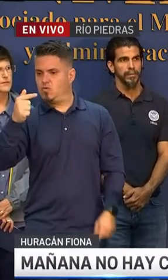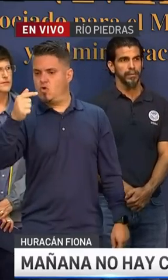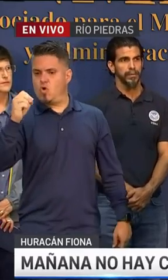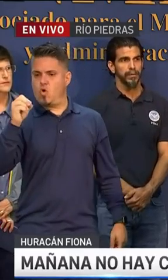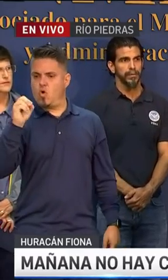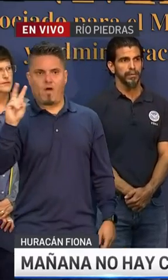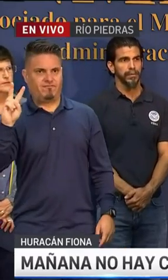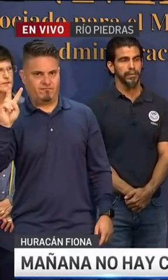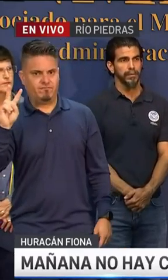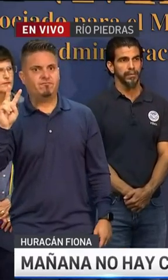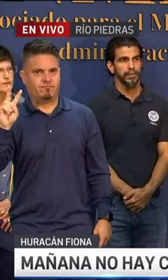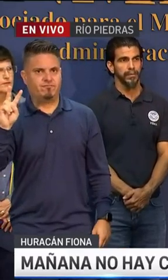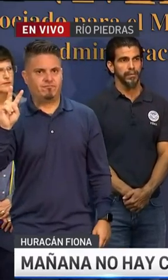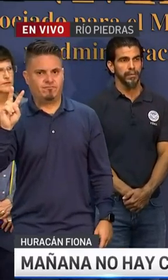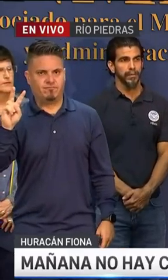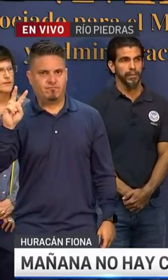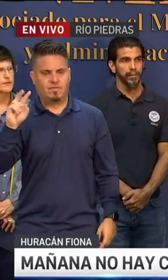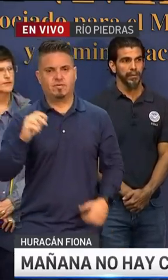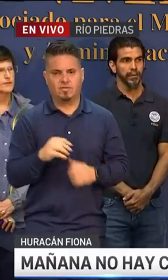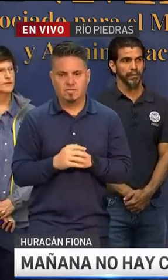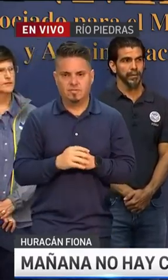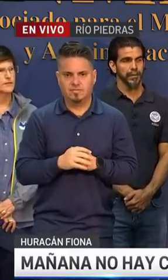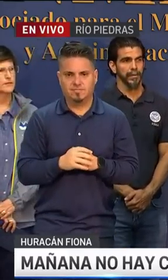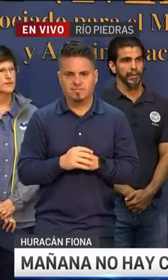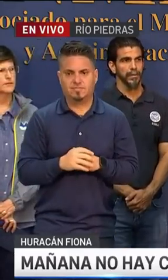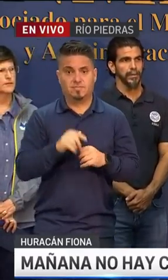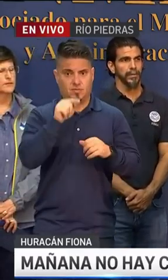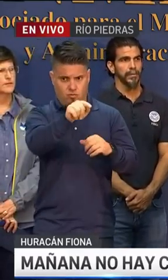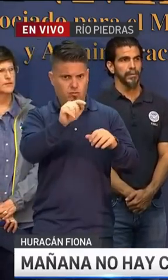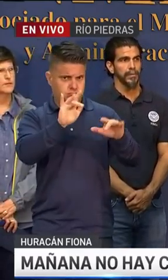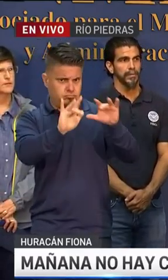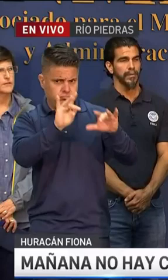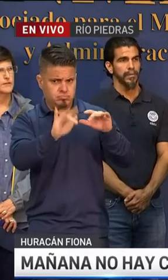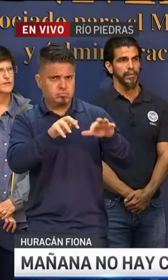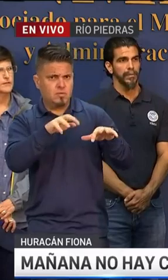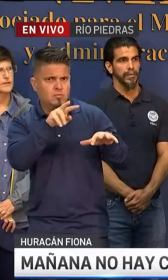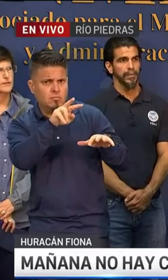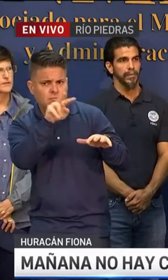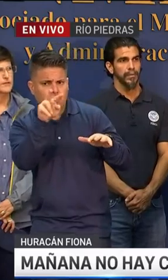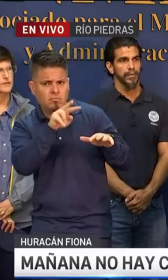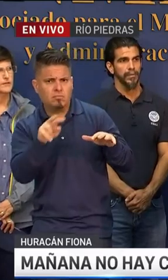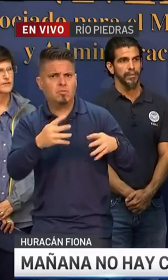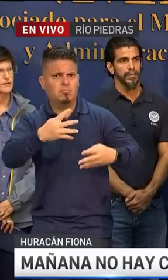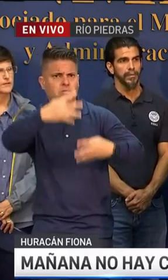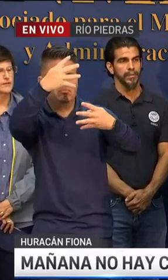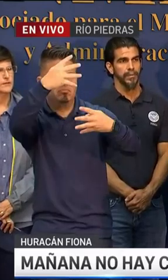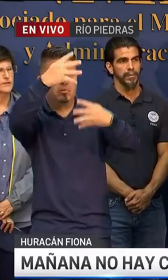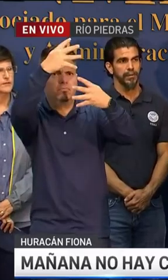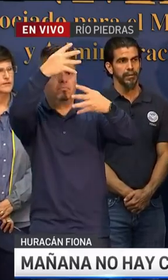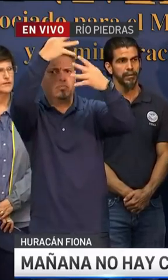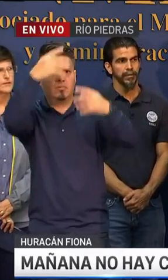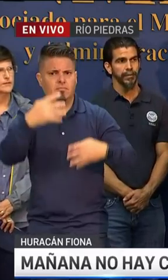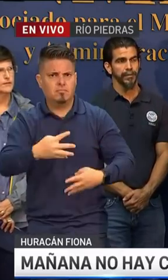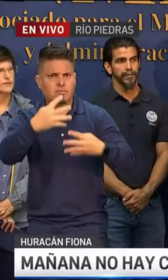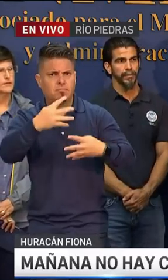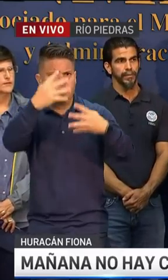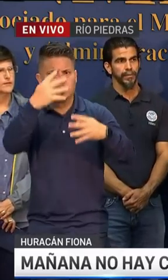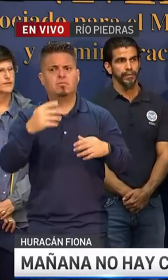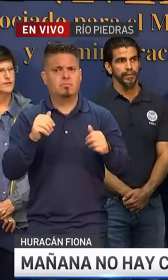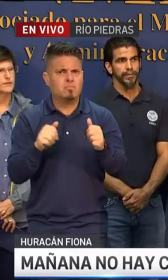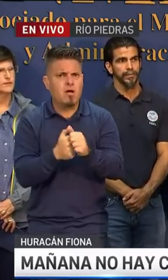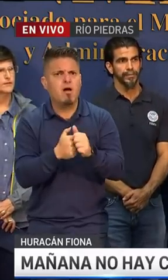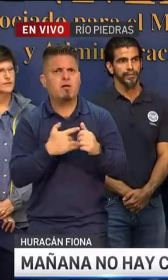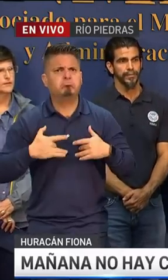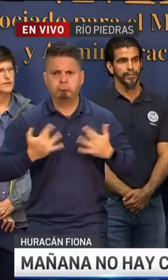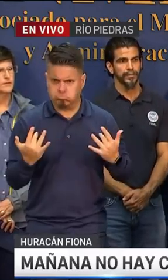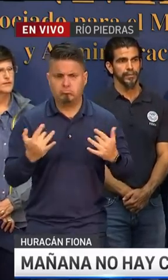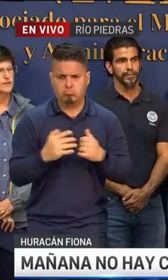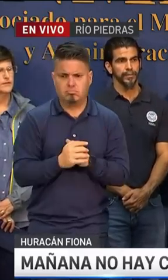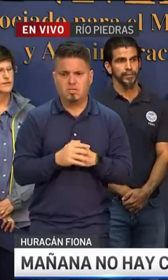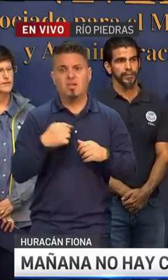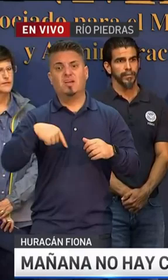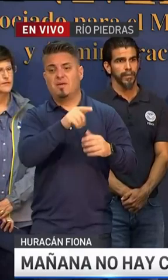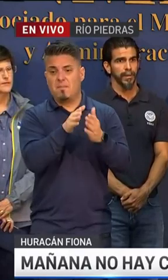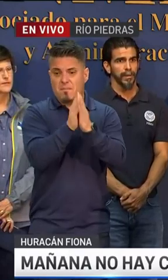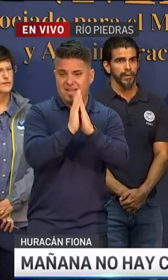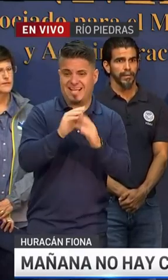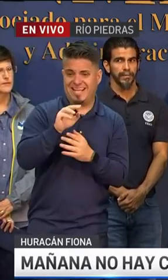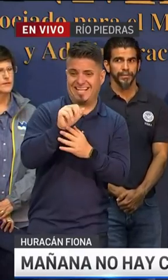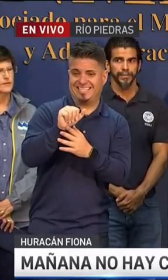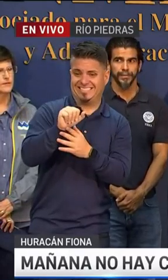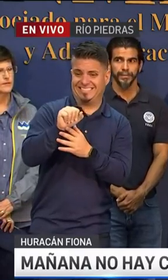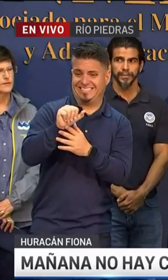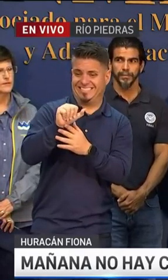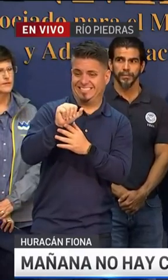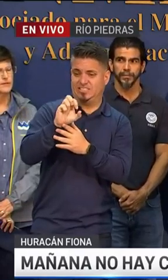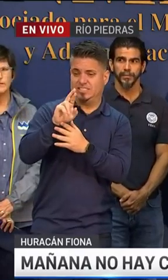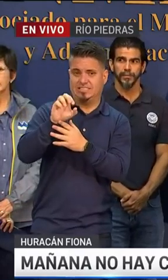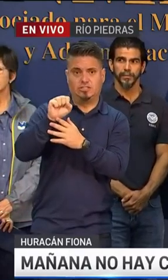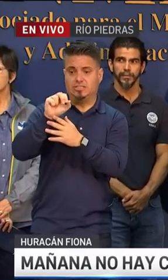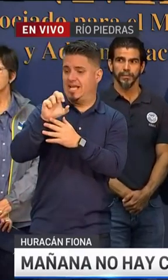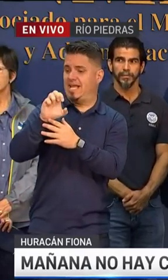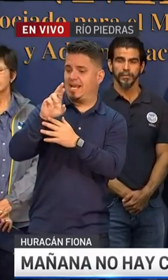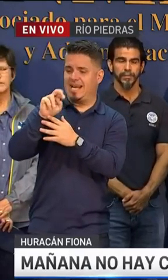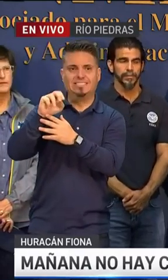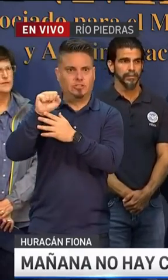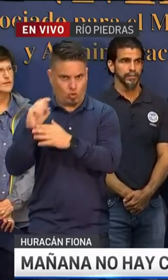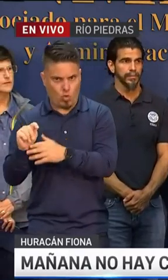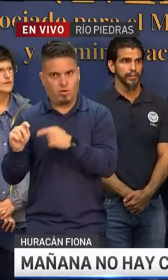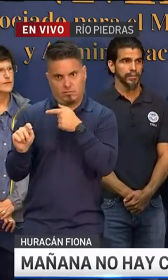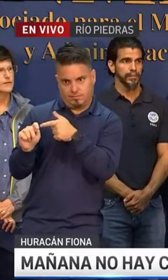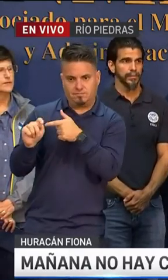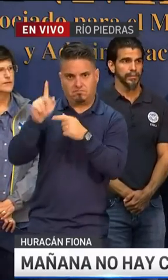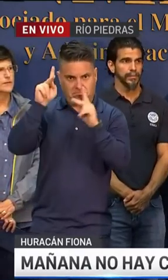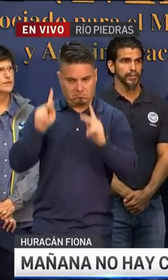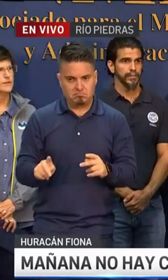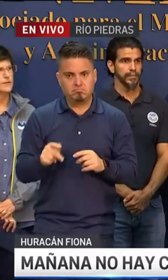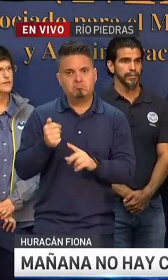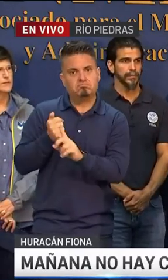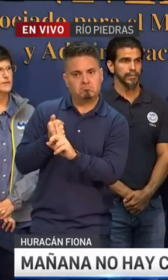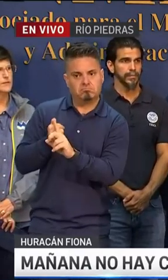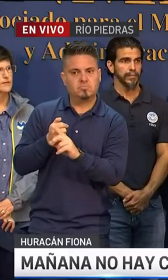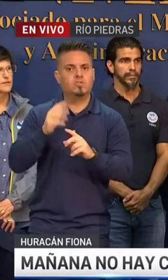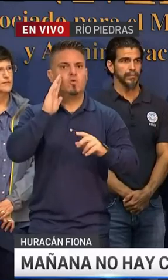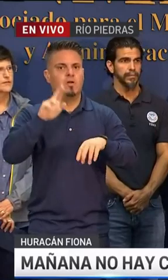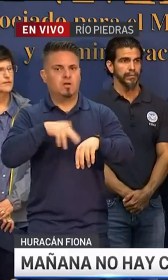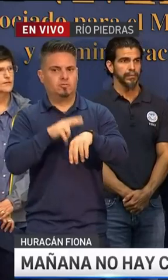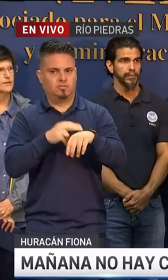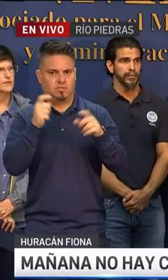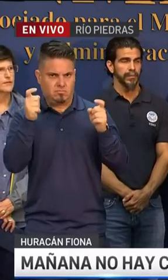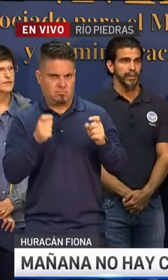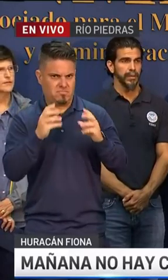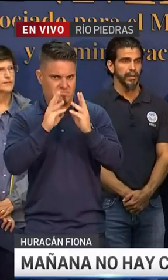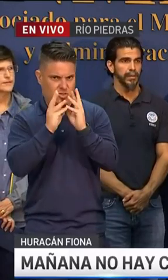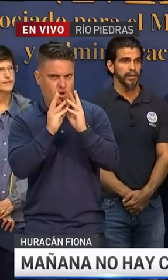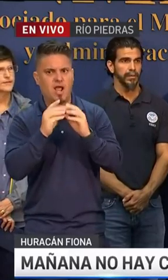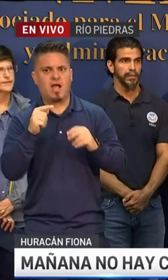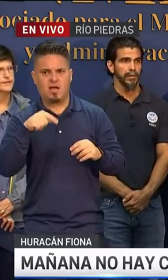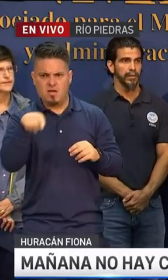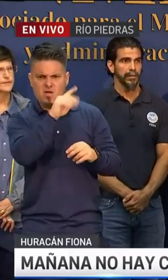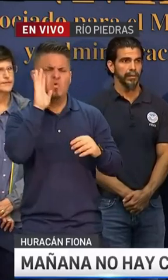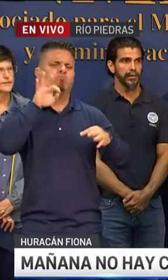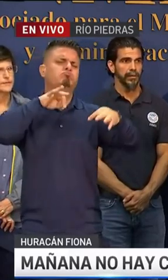INTERNET,